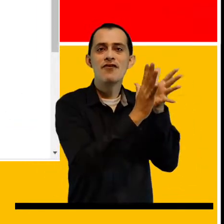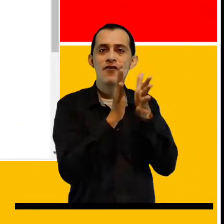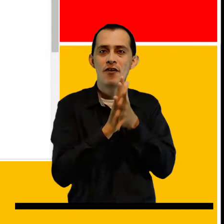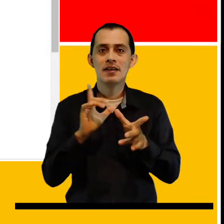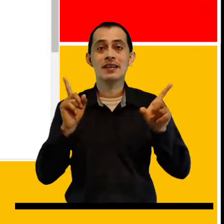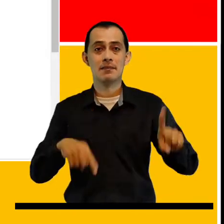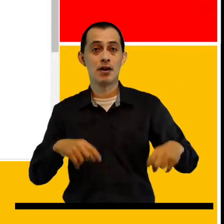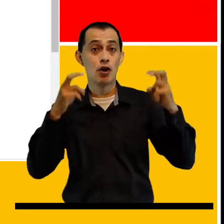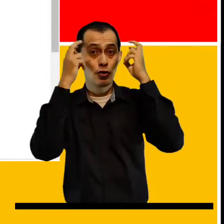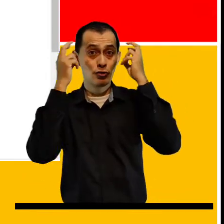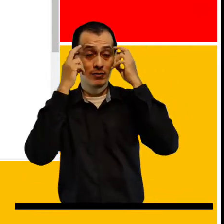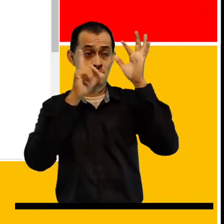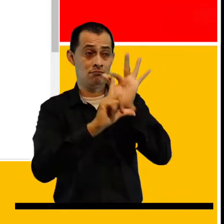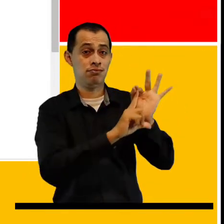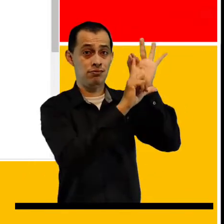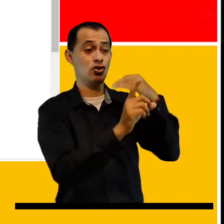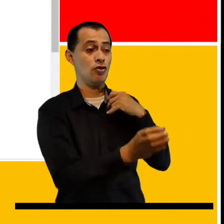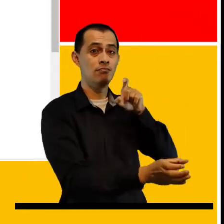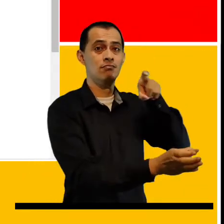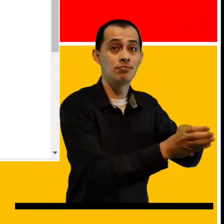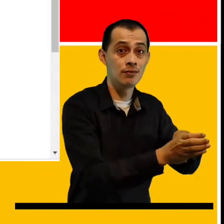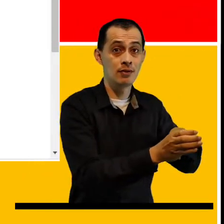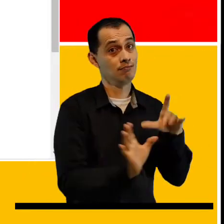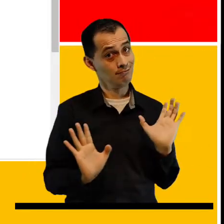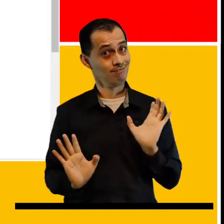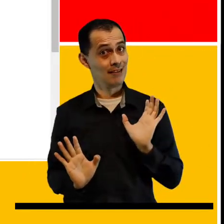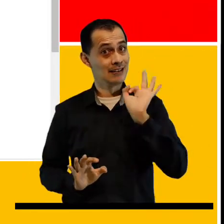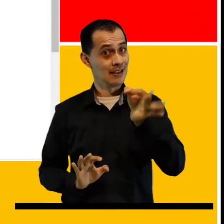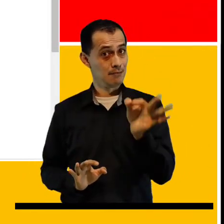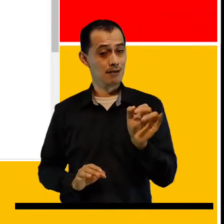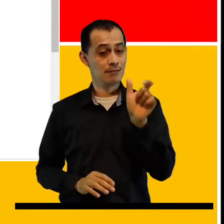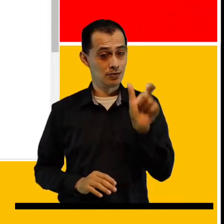especializado, se sugiere que todo investigador haga parte de al menos una red del conocimiento.